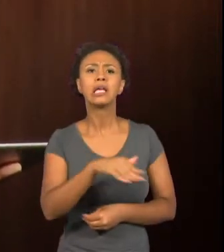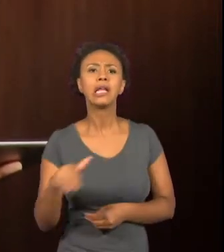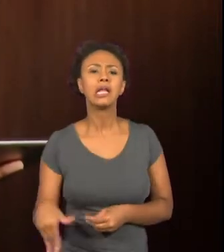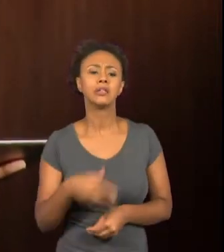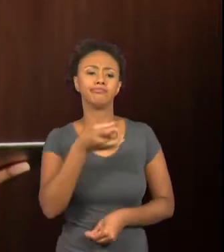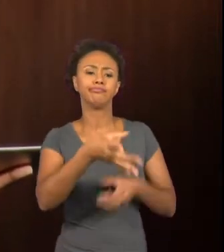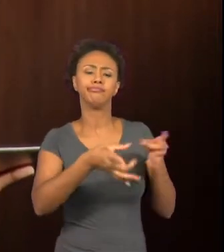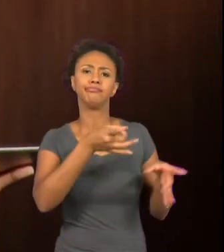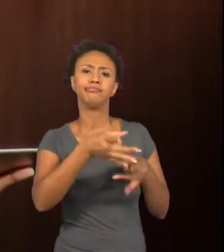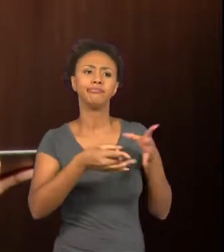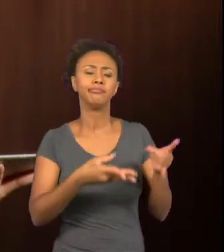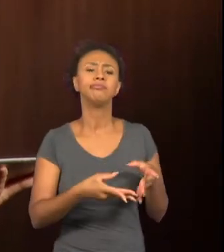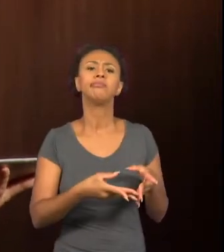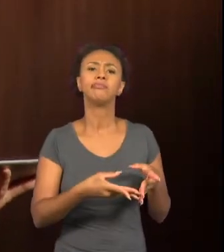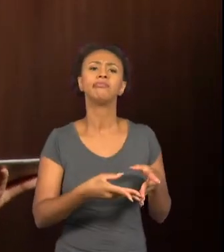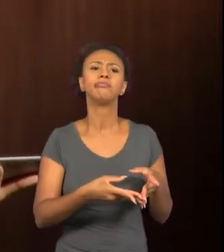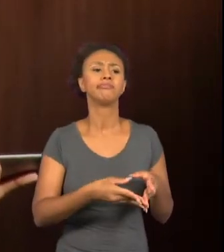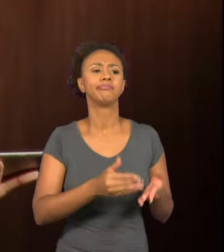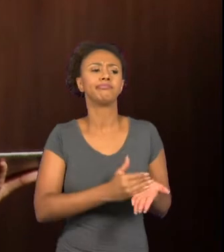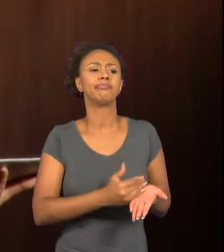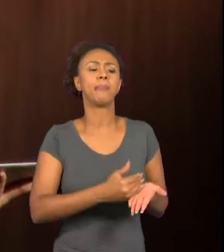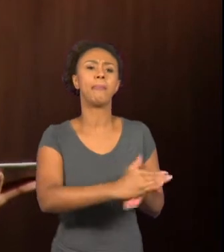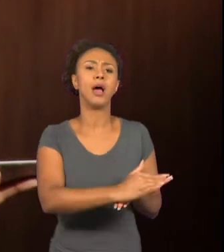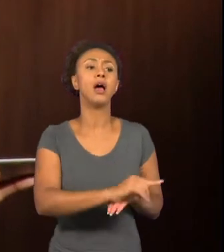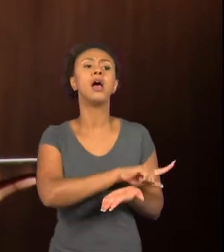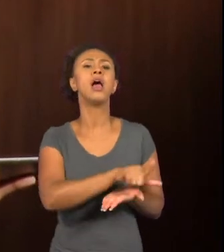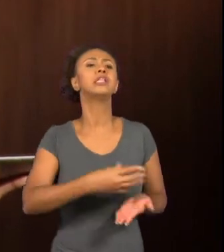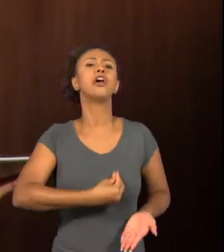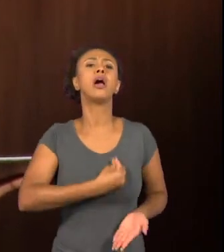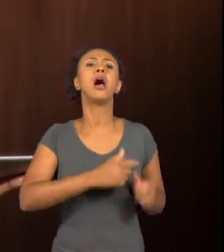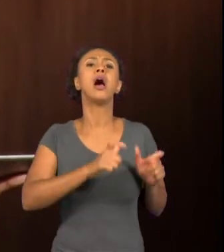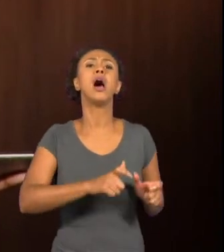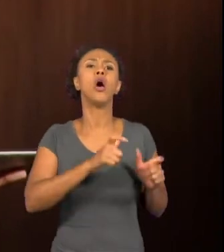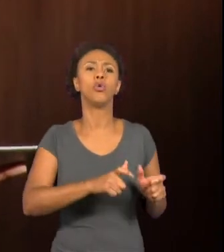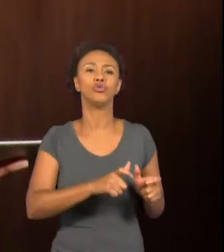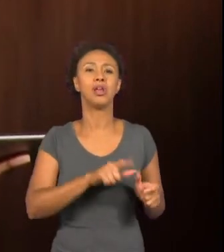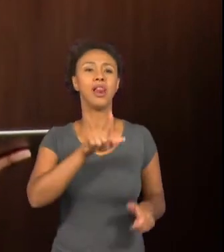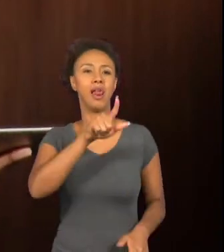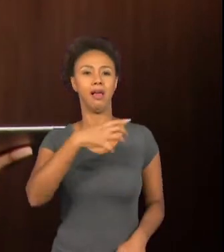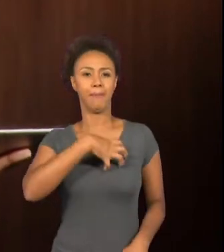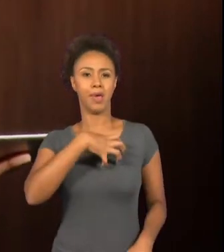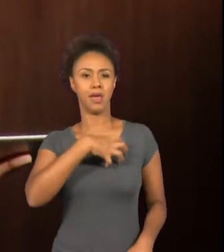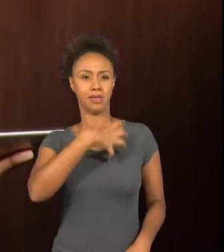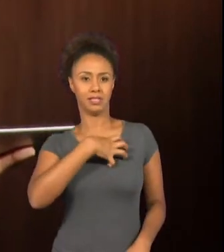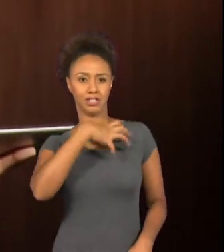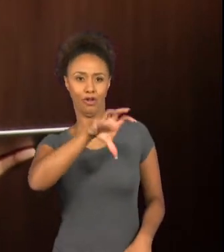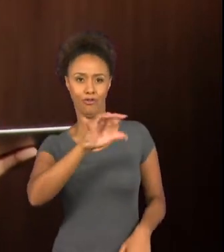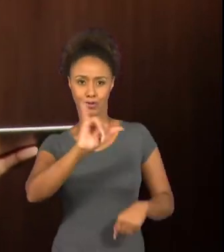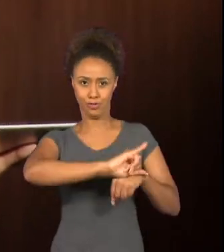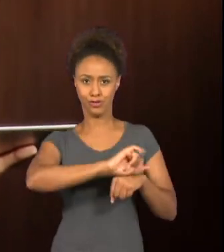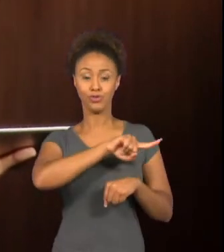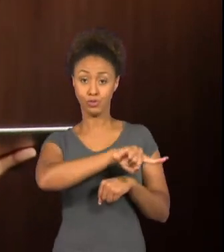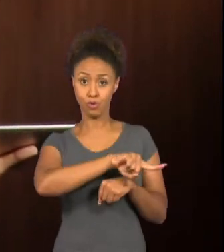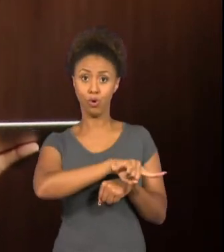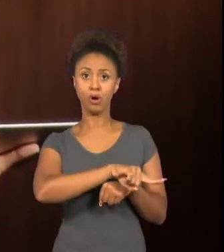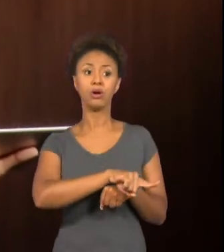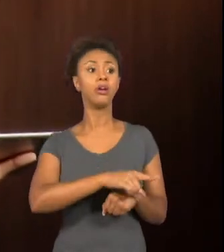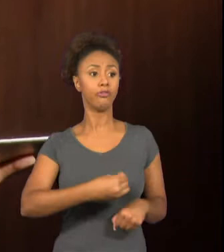ALI NO CAIS DO PORTO, EM UM TRAPICHE ABANDONADO EM SALVADOR, SEM JAMAIS DEIXAR DE FORNECER A